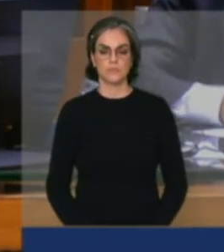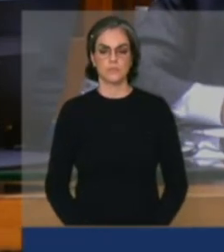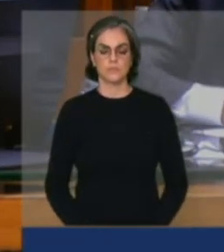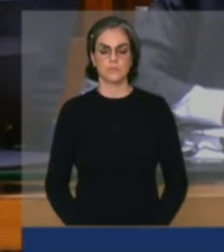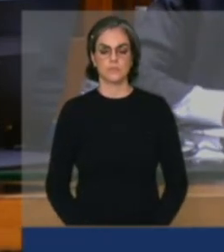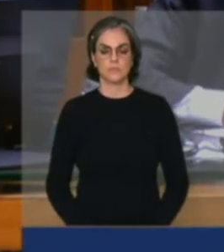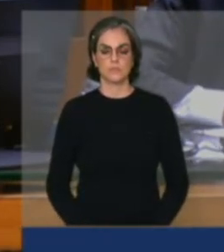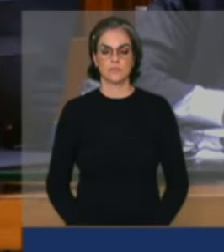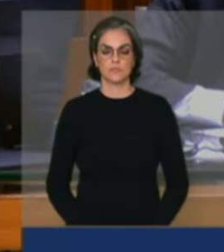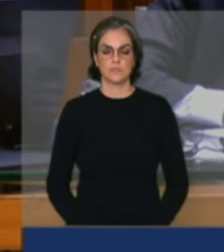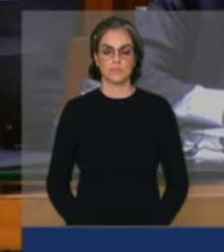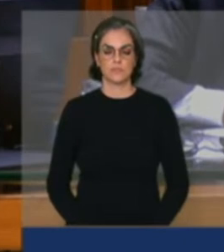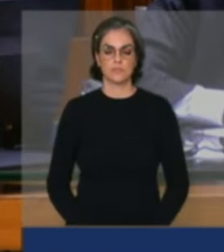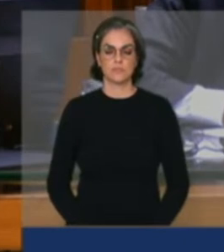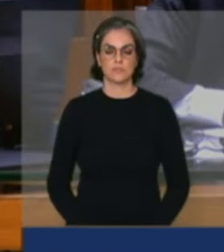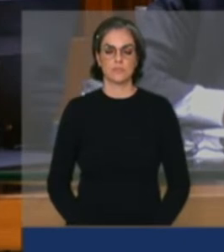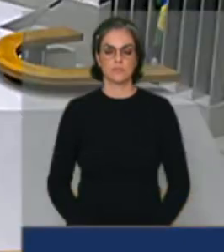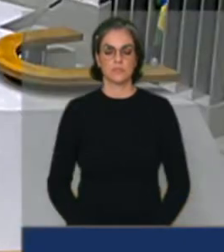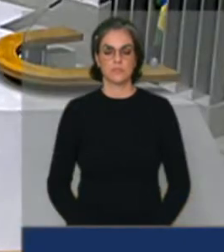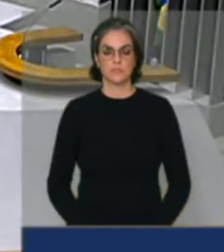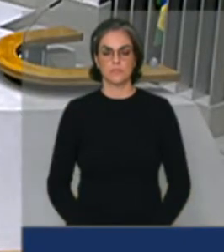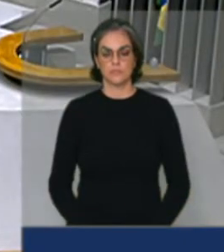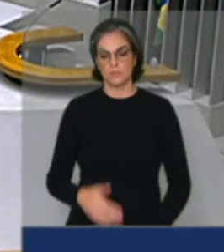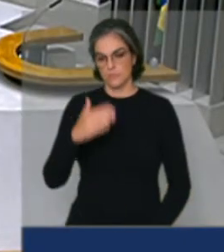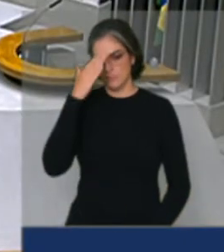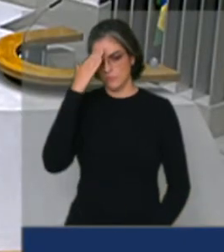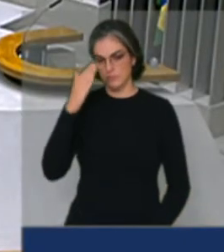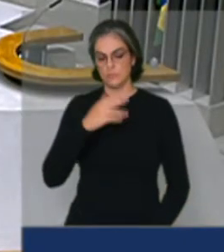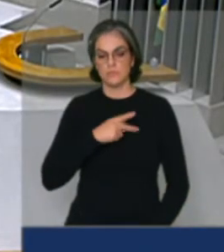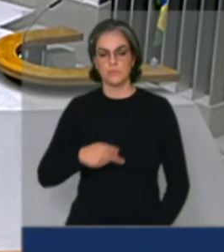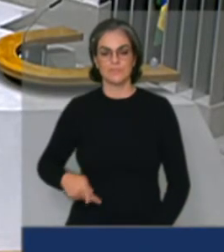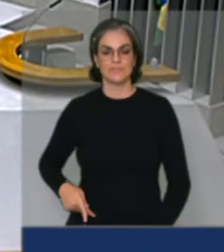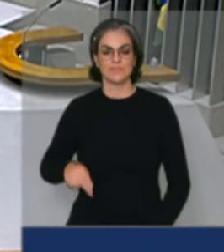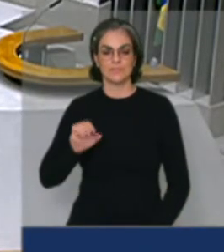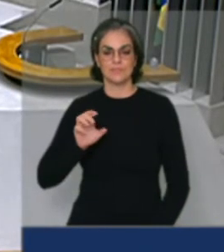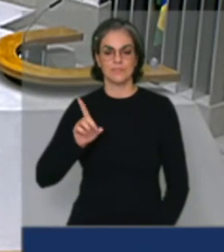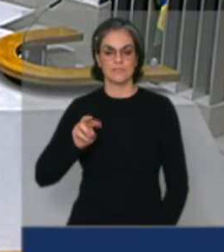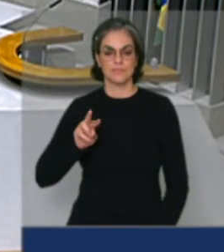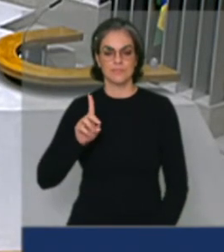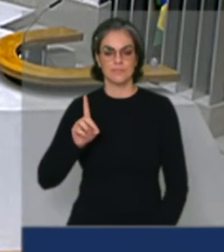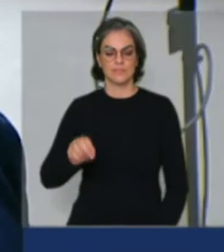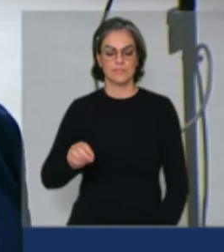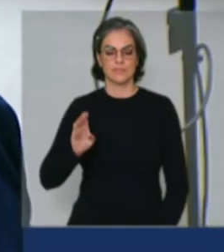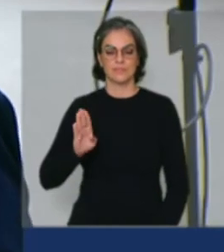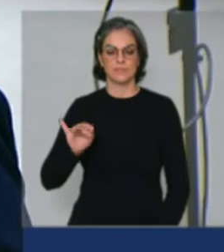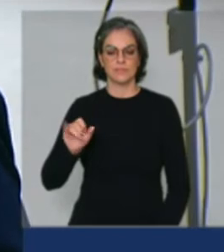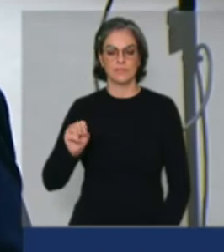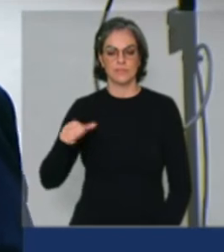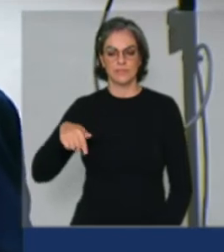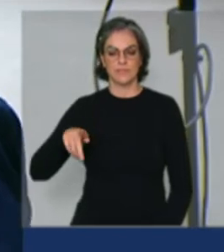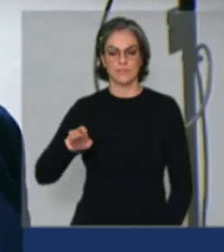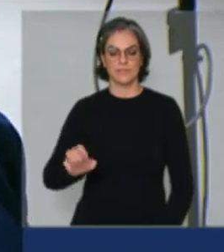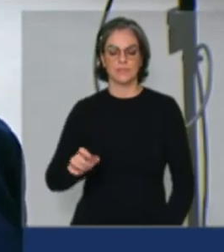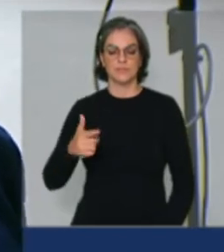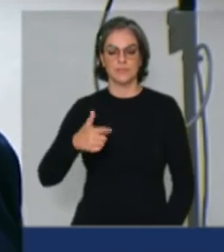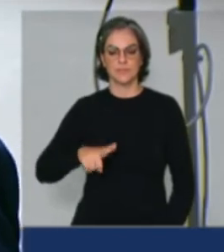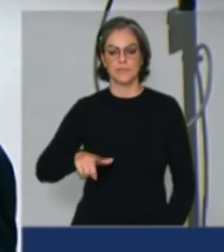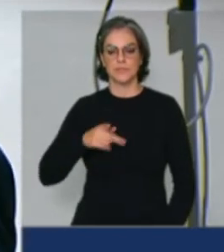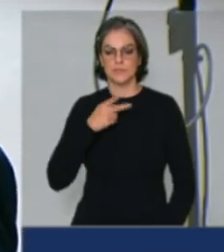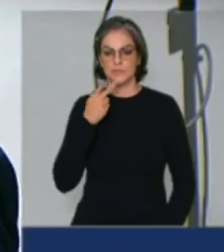[REPÓRTER]: OBRIGADO, NOBRE PRESIDENTE, EDUARDO BISMARCK, PRAZER MAIS UMA VEZ, FALAR AQUI COM OS TRABALHOS, CONDUZIDO POR VOSSA EXCELÊ NCIA, OBRIGADO PELA